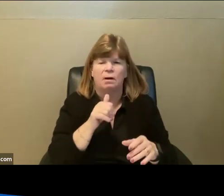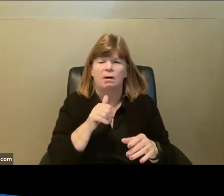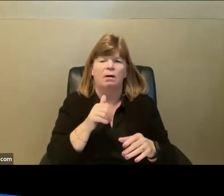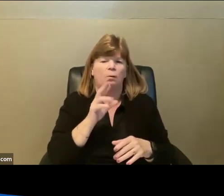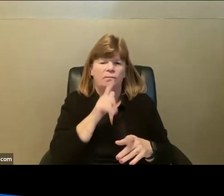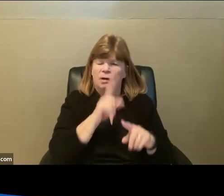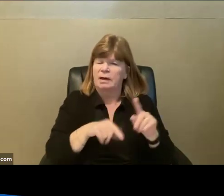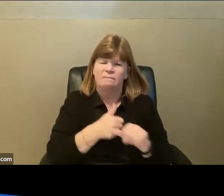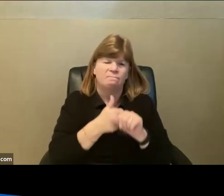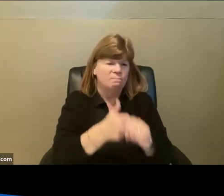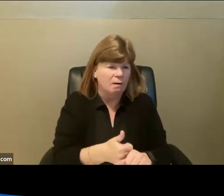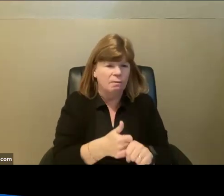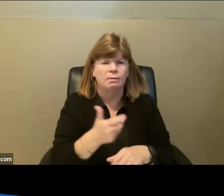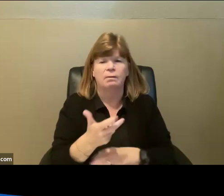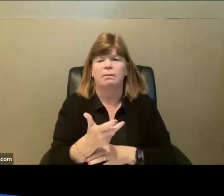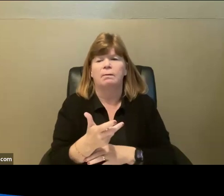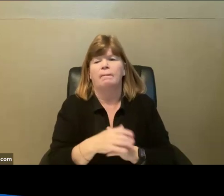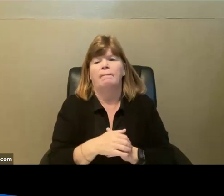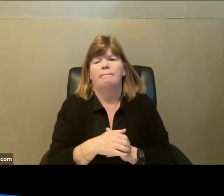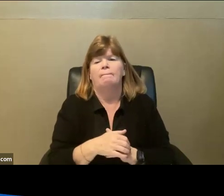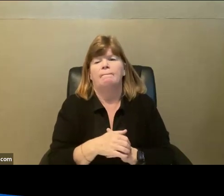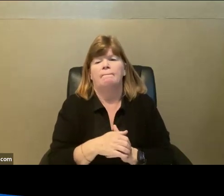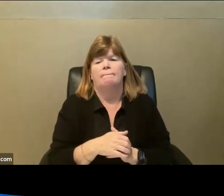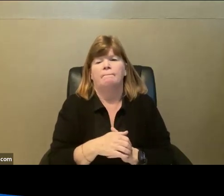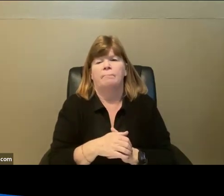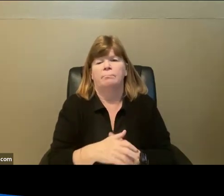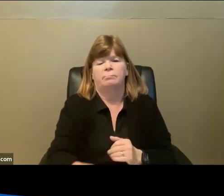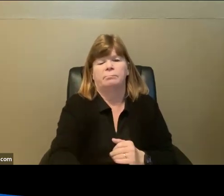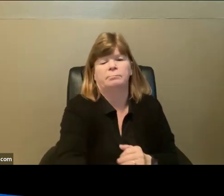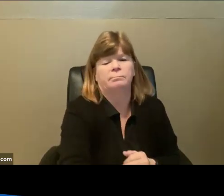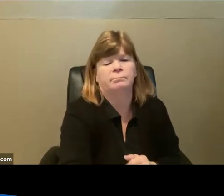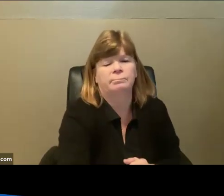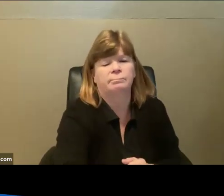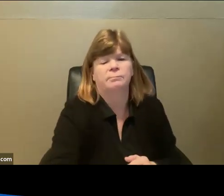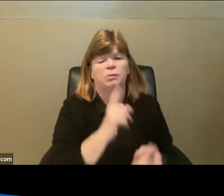instrucciones, habla con ese gestor de casos de enfermería y dile, bueno,